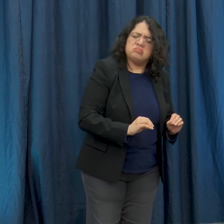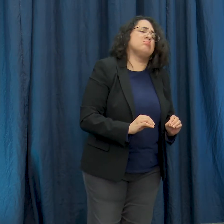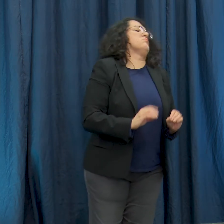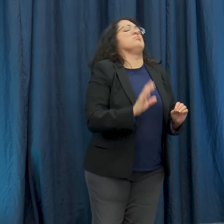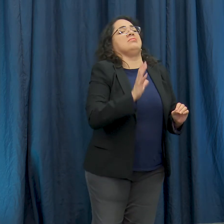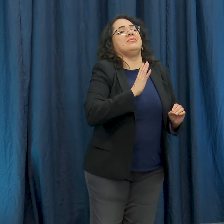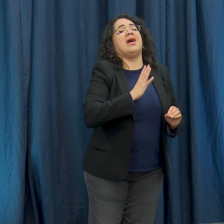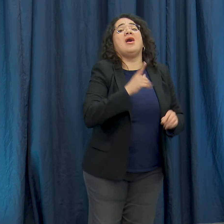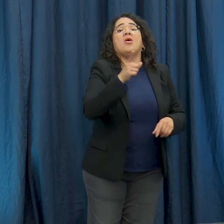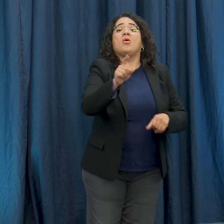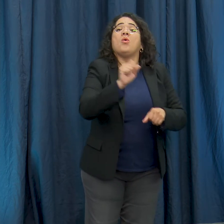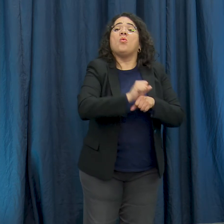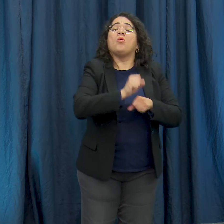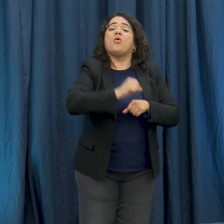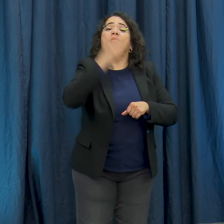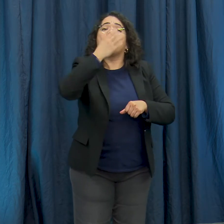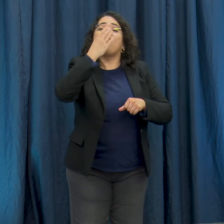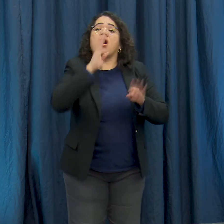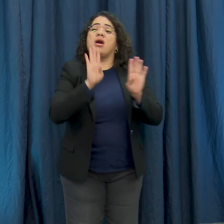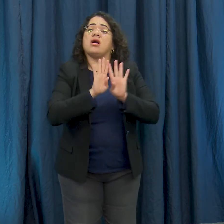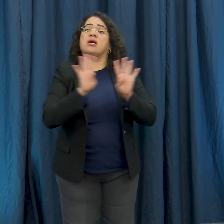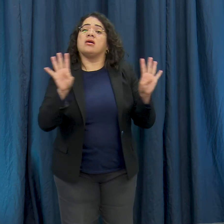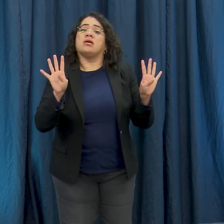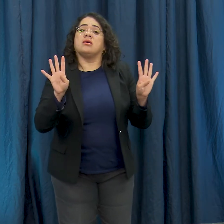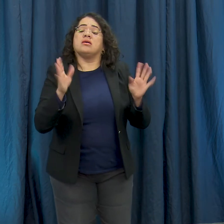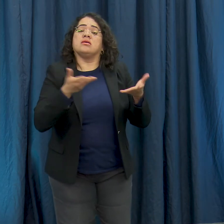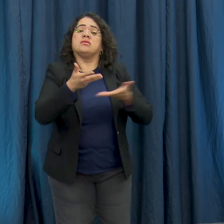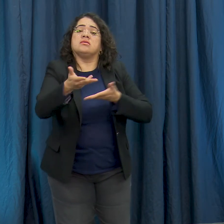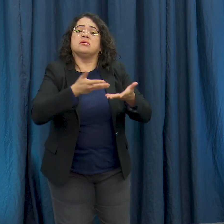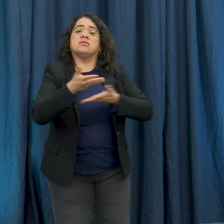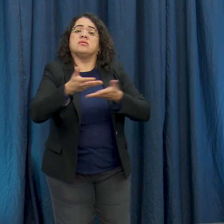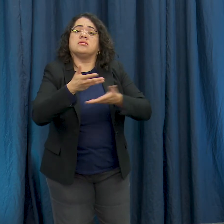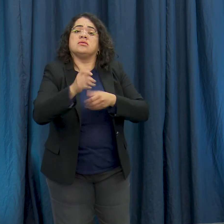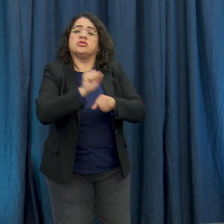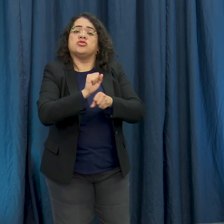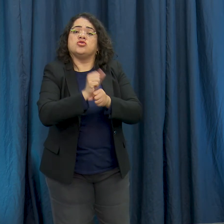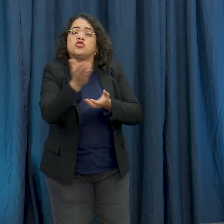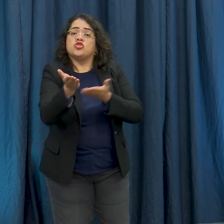trabajadores essencial a's Independiente meant a day sinto más para